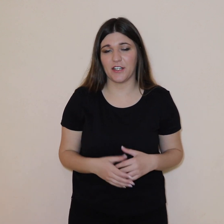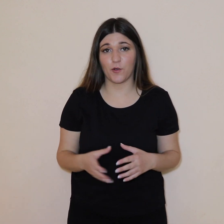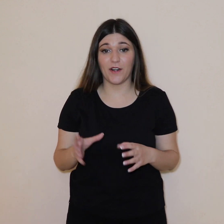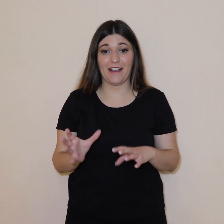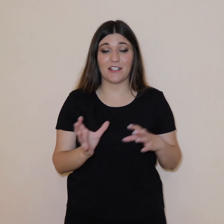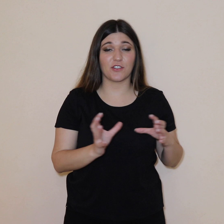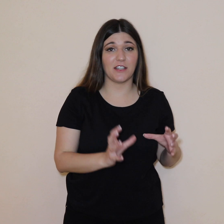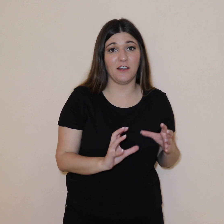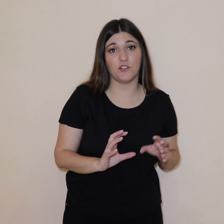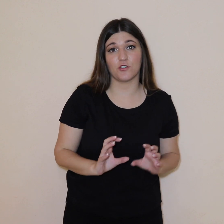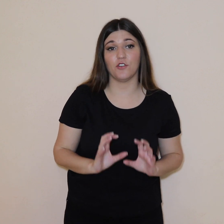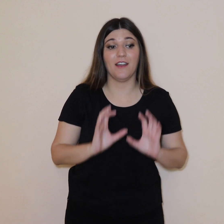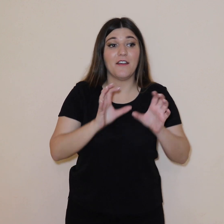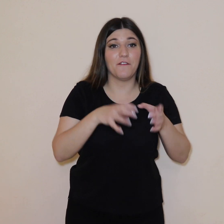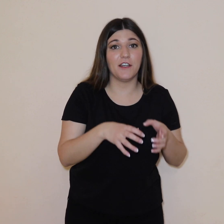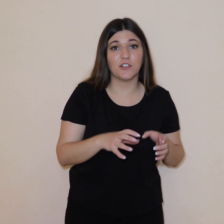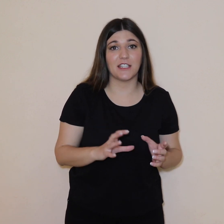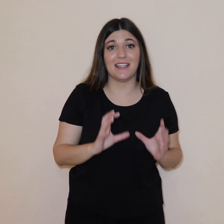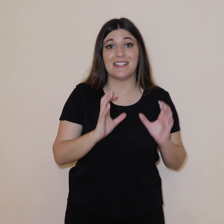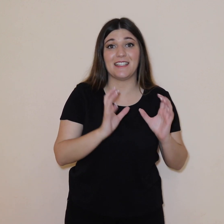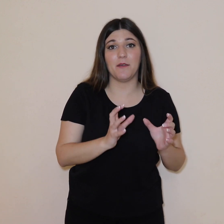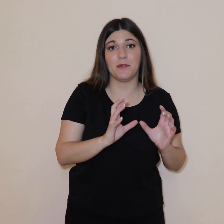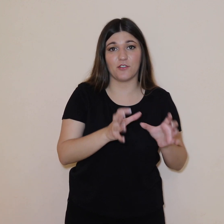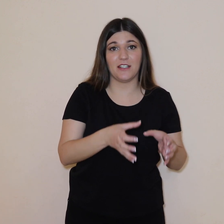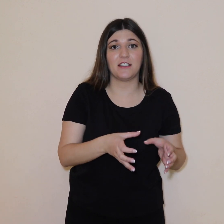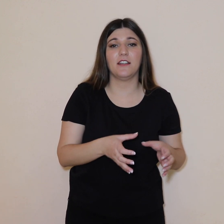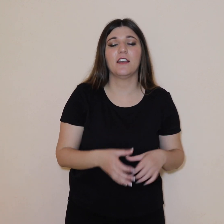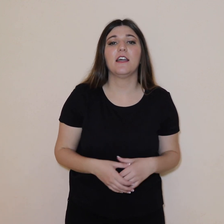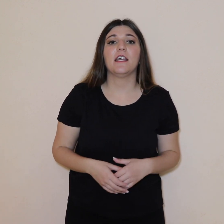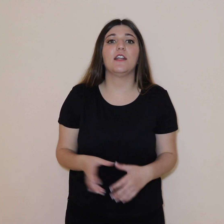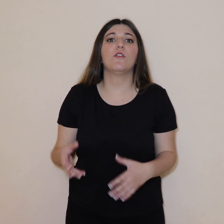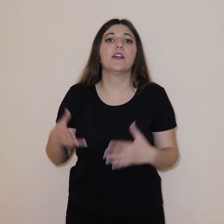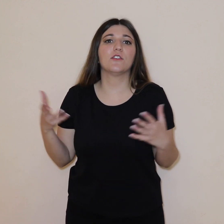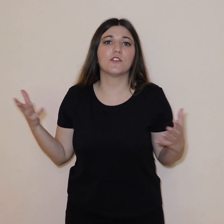Recuerda que estos que te he dicho son fijos, es decir, siempre son así, y luego hay otros